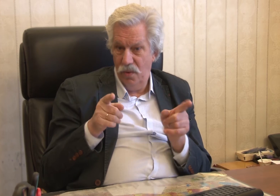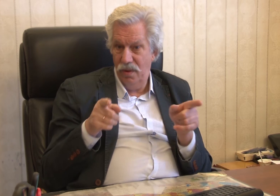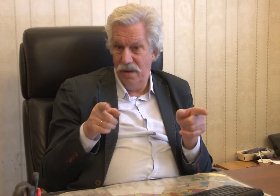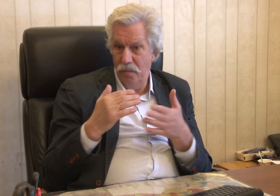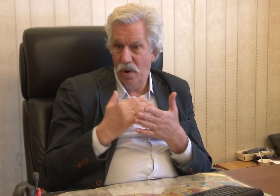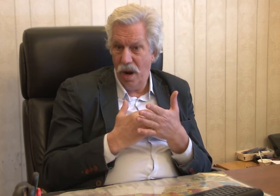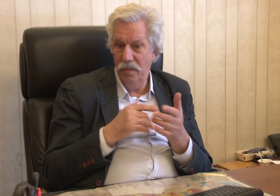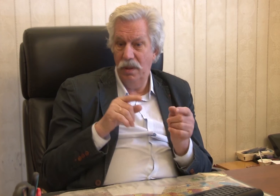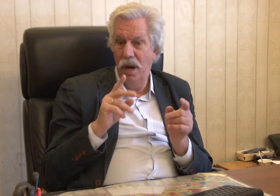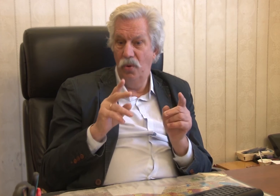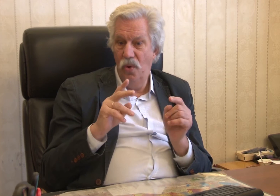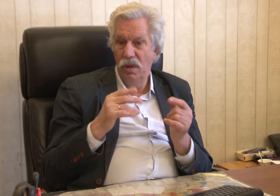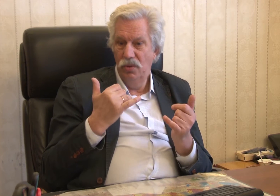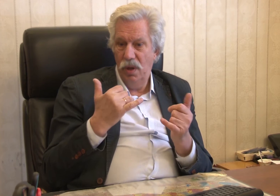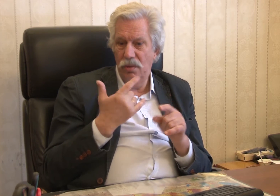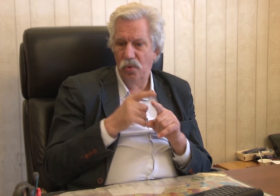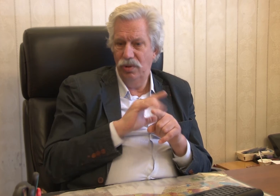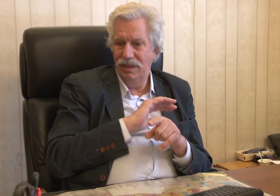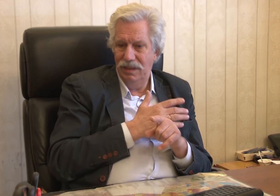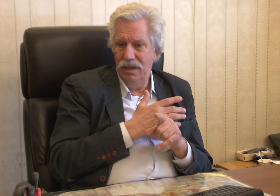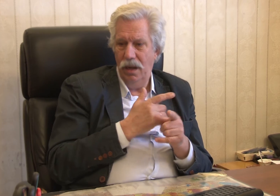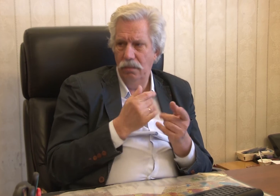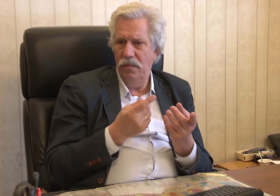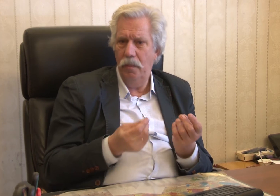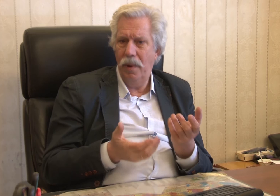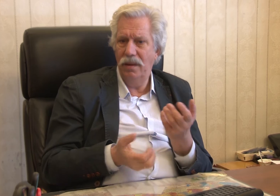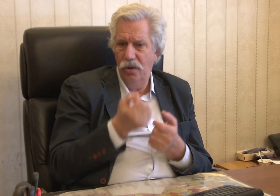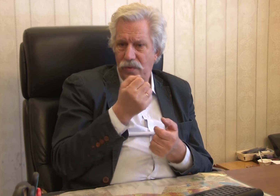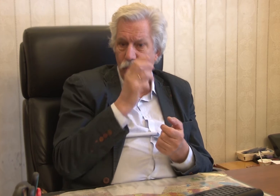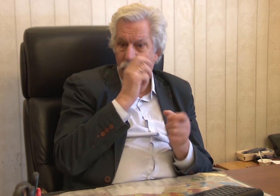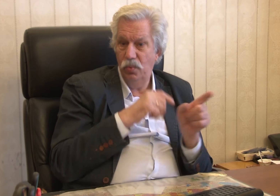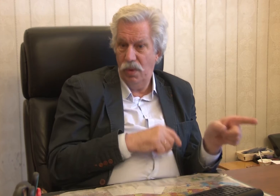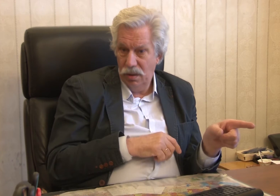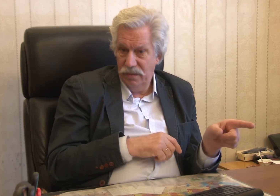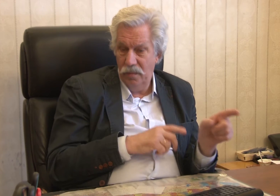Эти две программы на данный момент имеют поддержку государства,